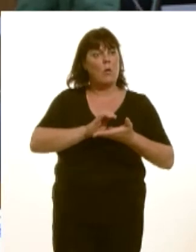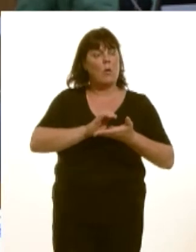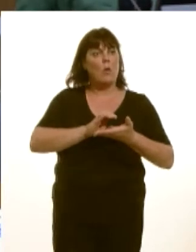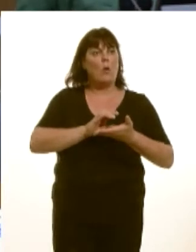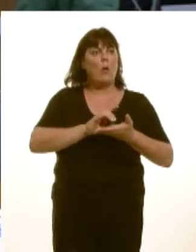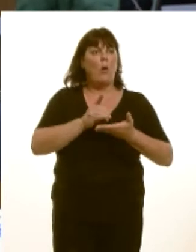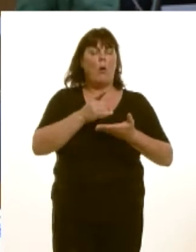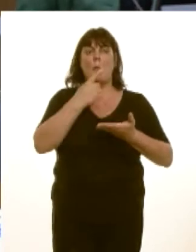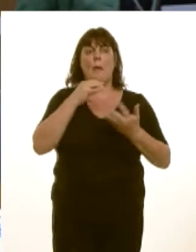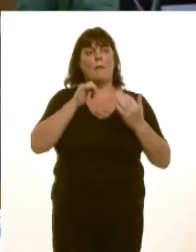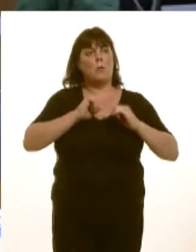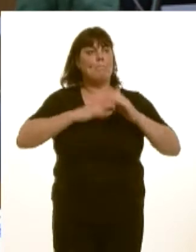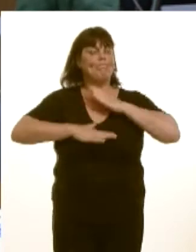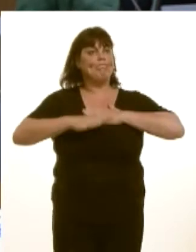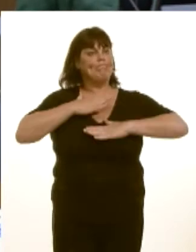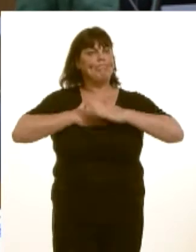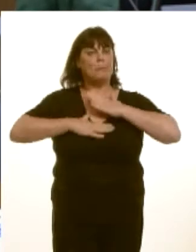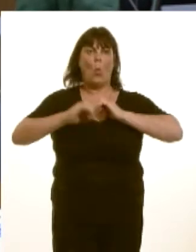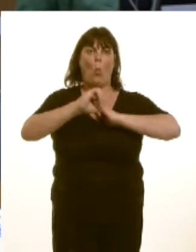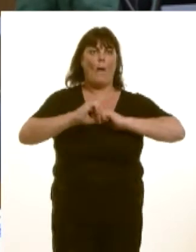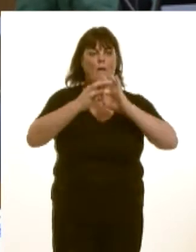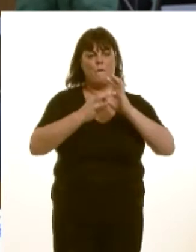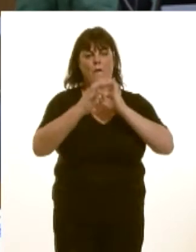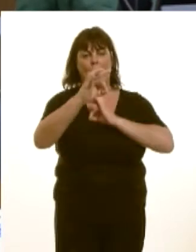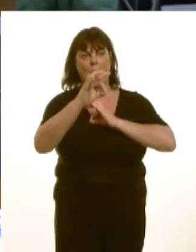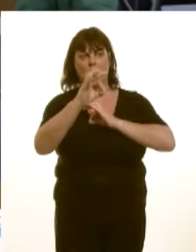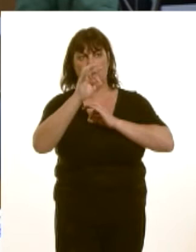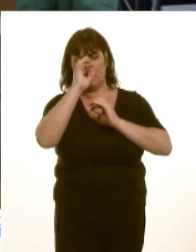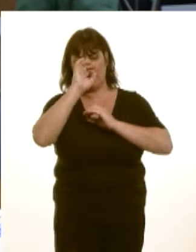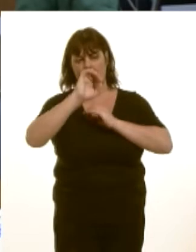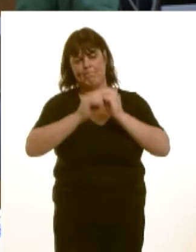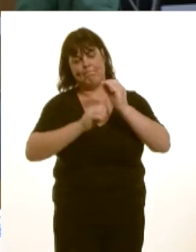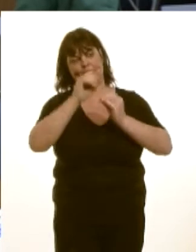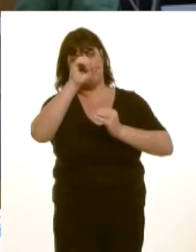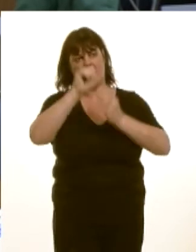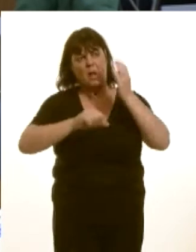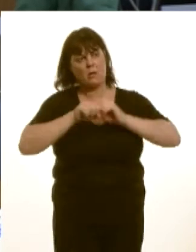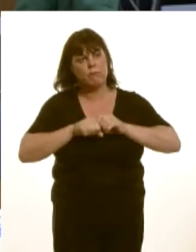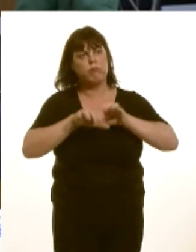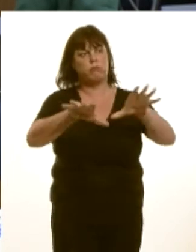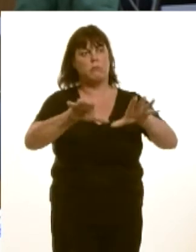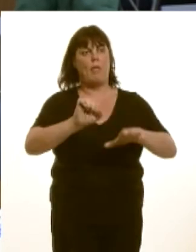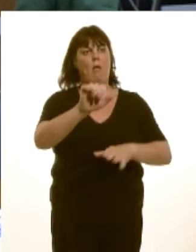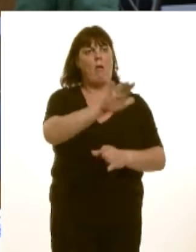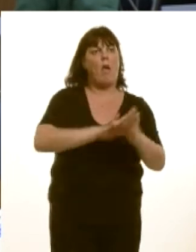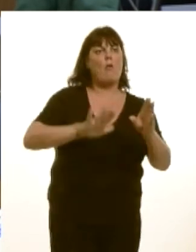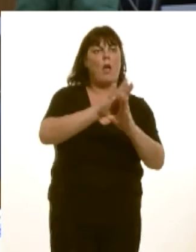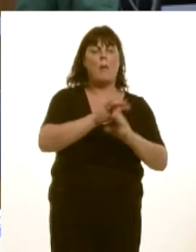Ni fyddai hynny byth wedi digwydd petai’r farchnad wedi gwneud hyn ei hun.